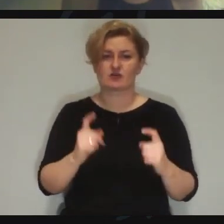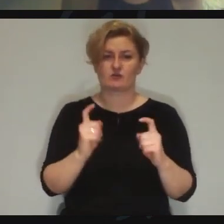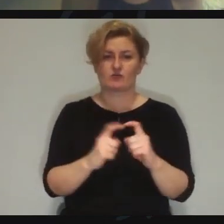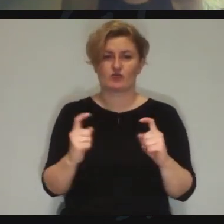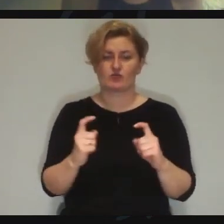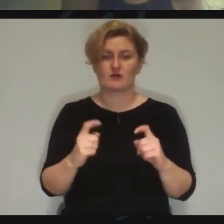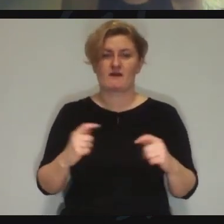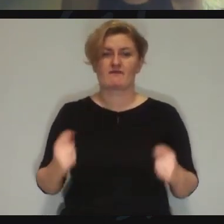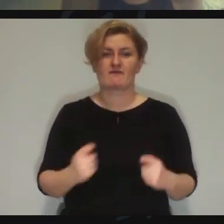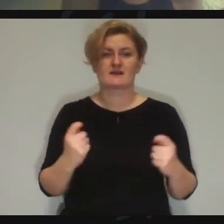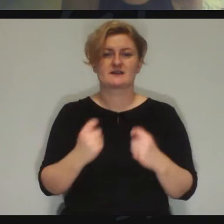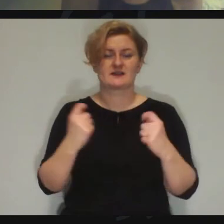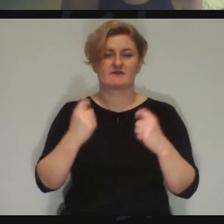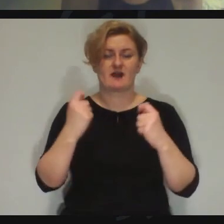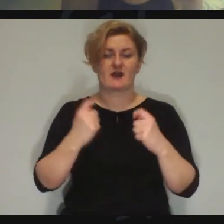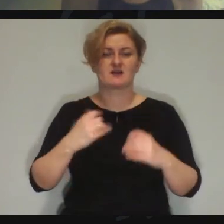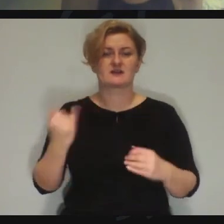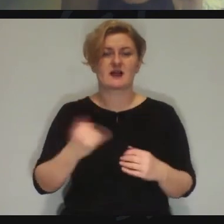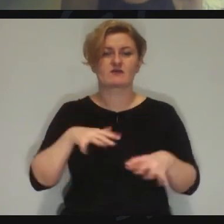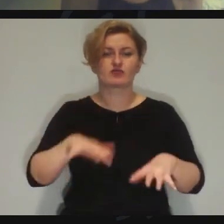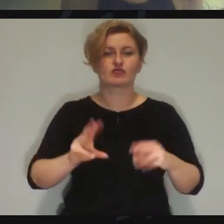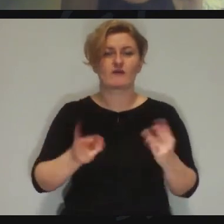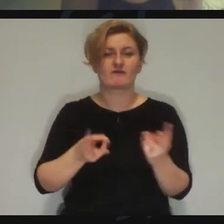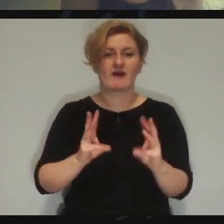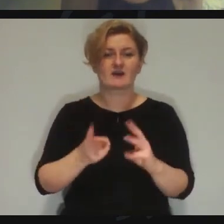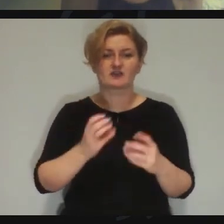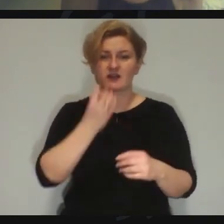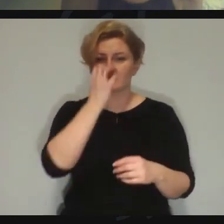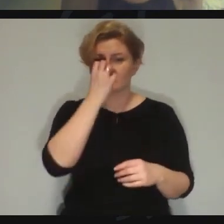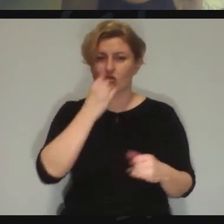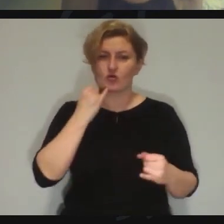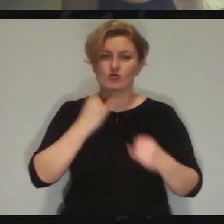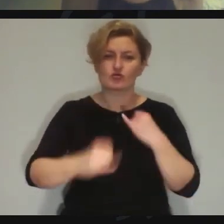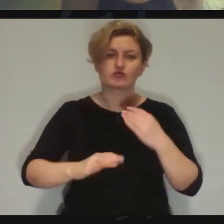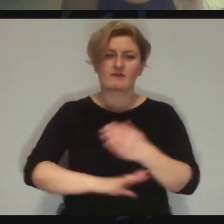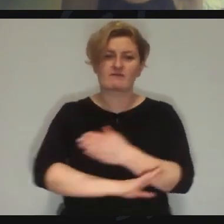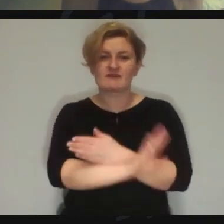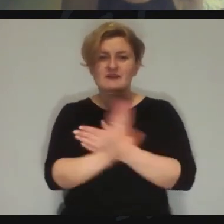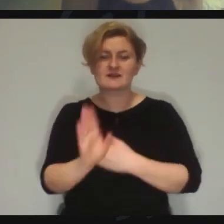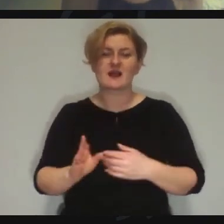Jest wiele warsztatów cyrkowych, występów, koncertów.